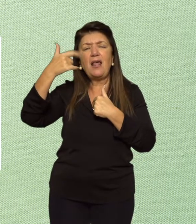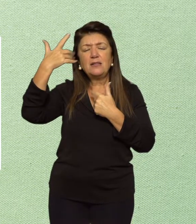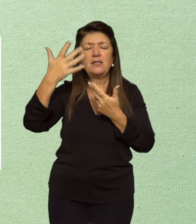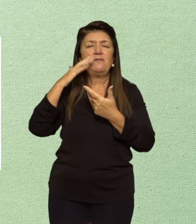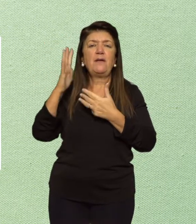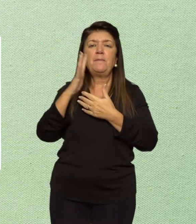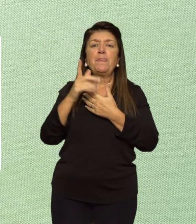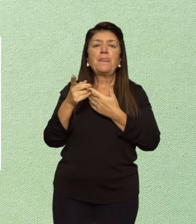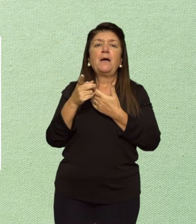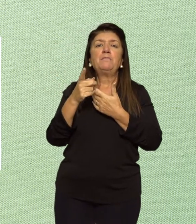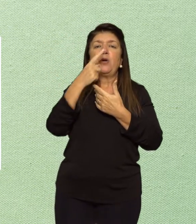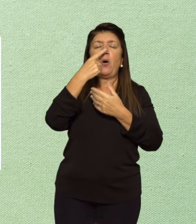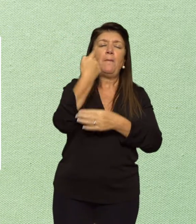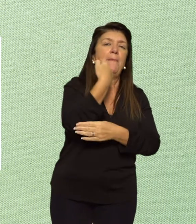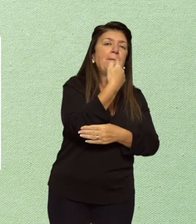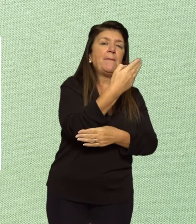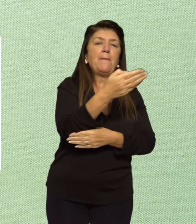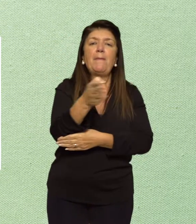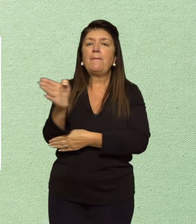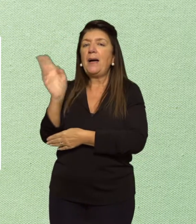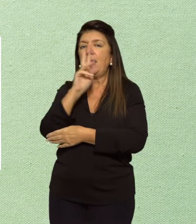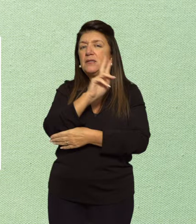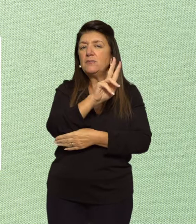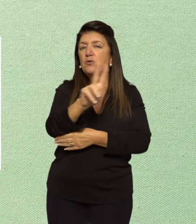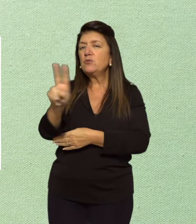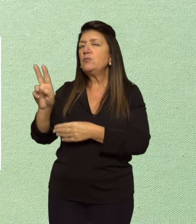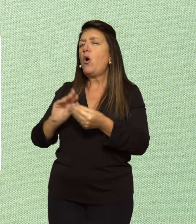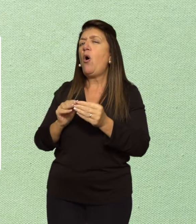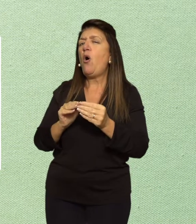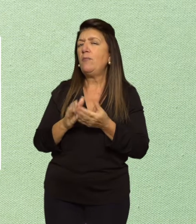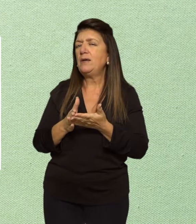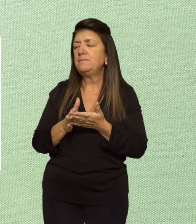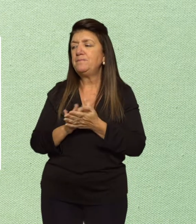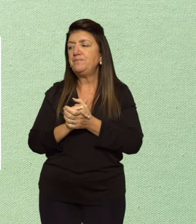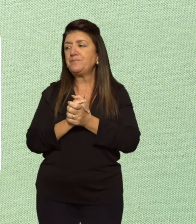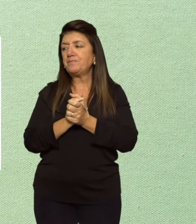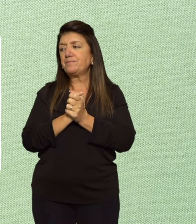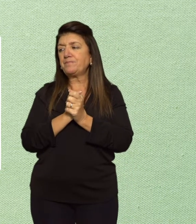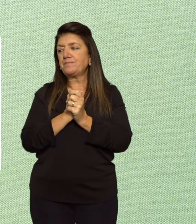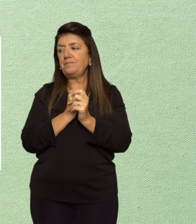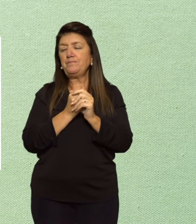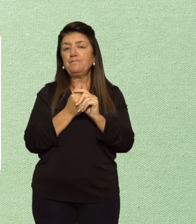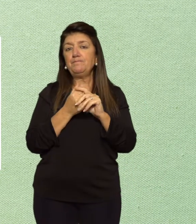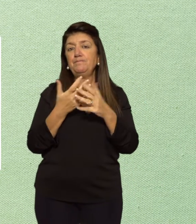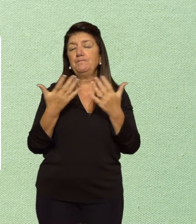po' una una panoramica in questo senso. - - Beh, c'è da dire che sicuramente come anche si risconta